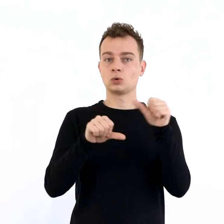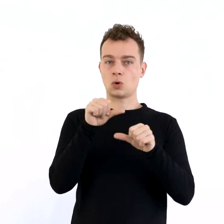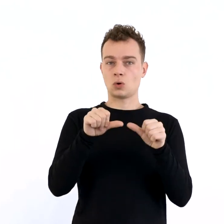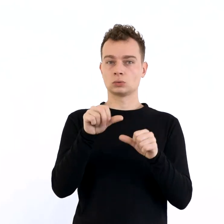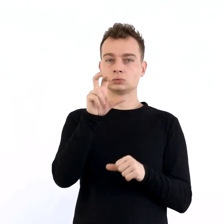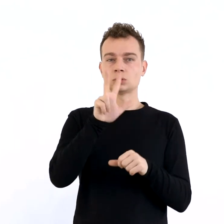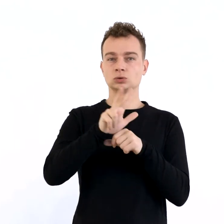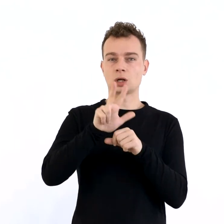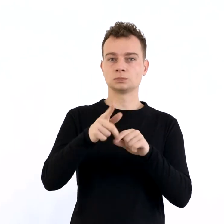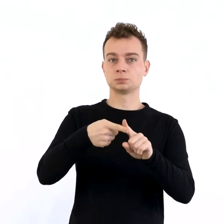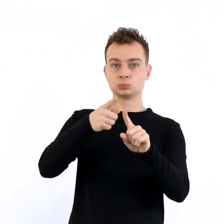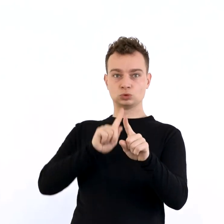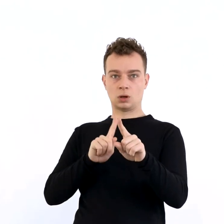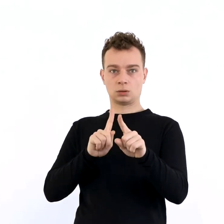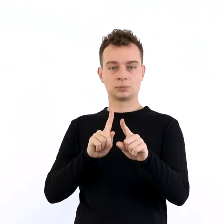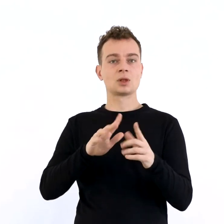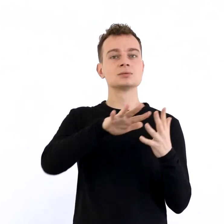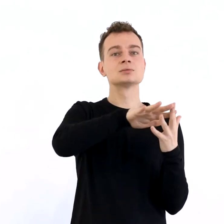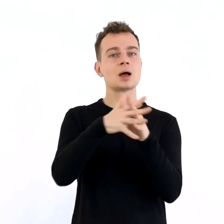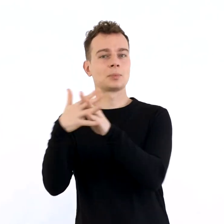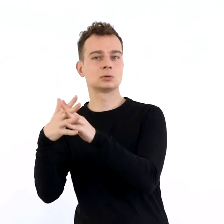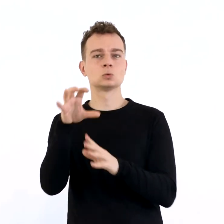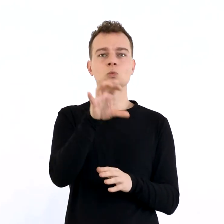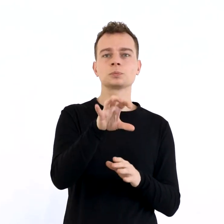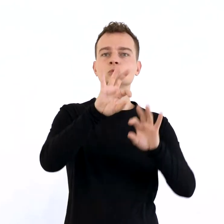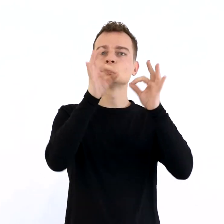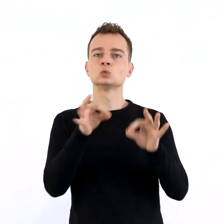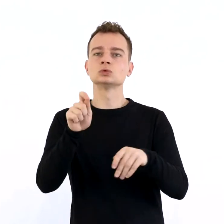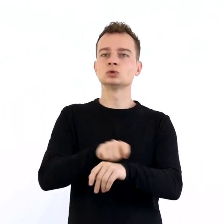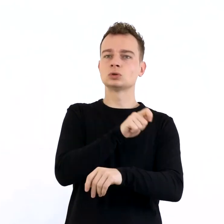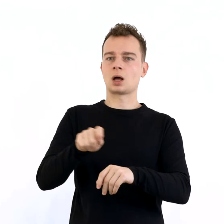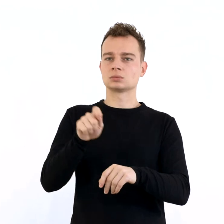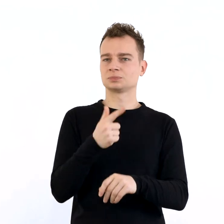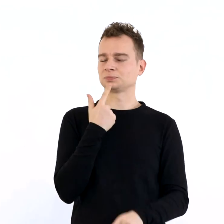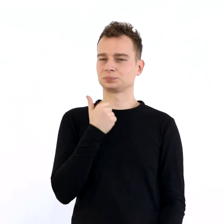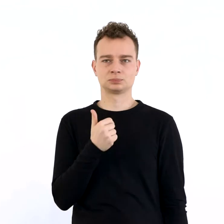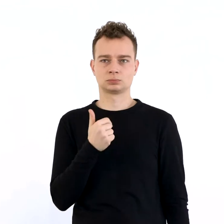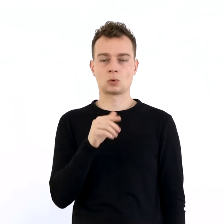Zabytki architektury chrześcijańskiej sprzed 313 roku są nieliczne,